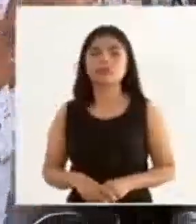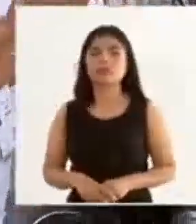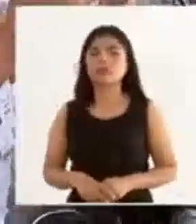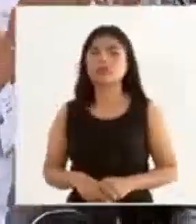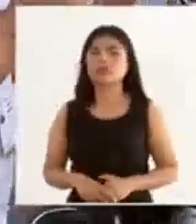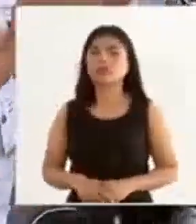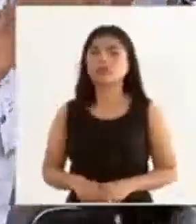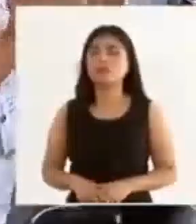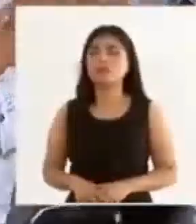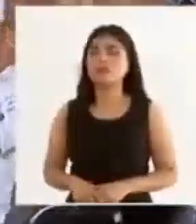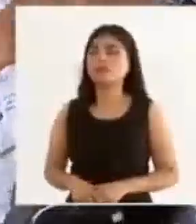[Aplausos]